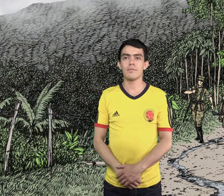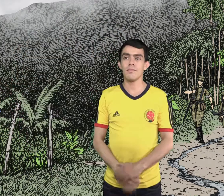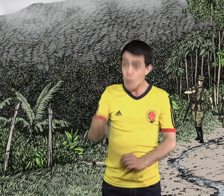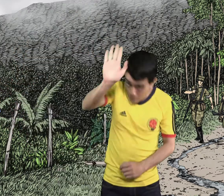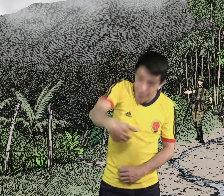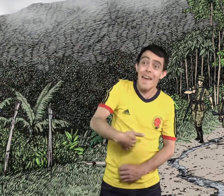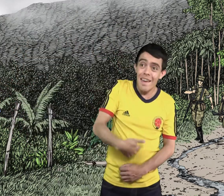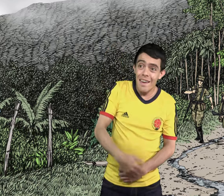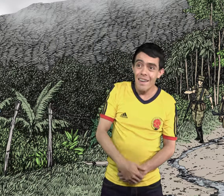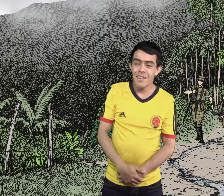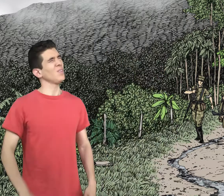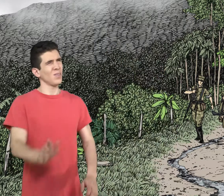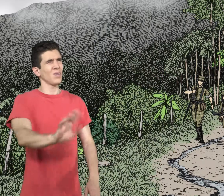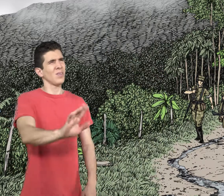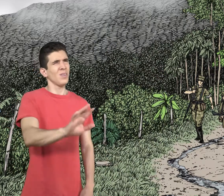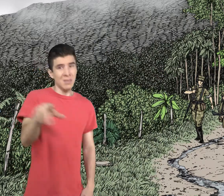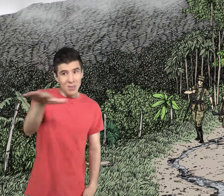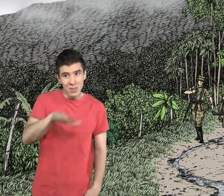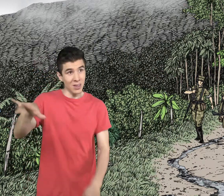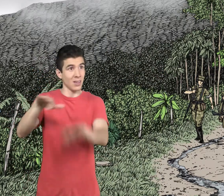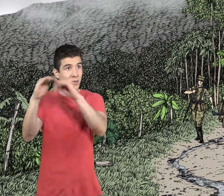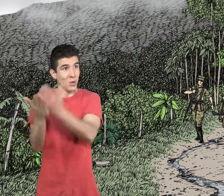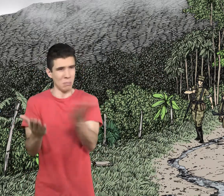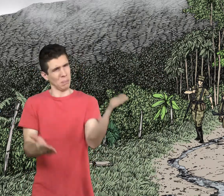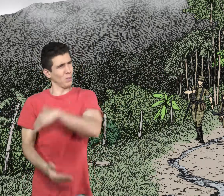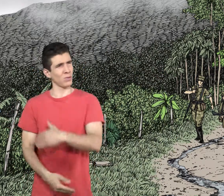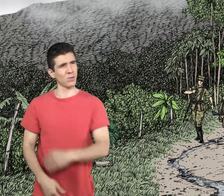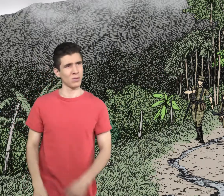Vamos. No pasara nada.